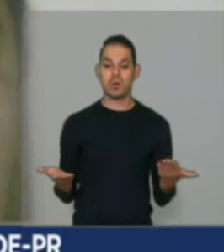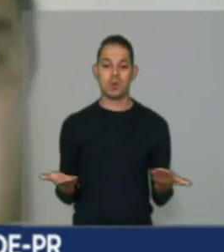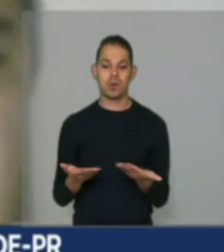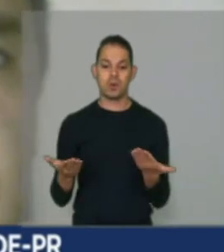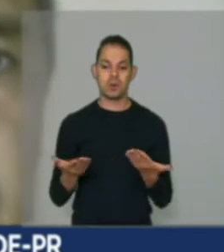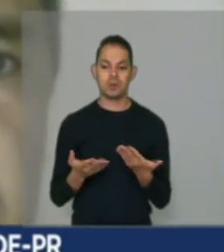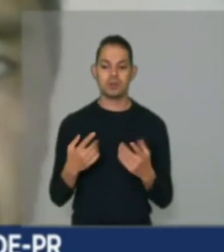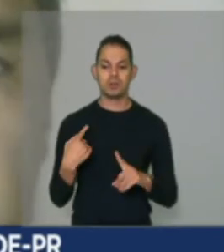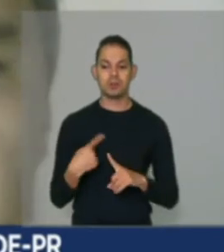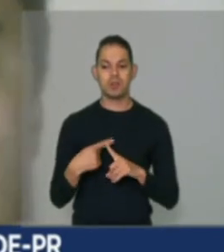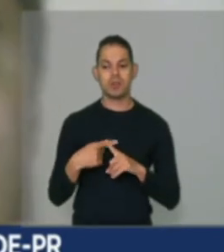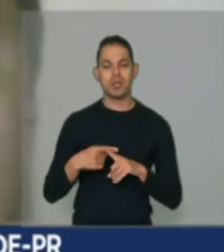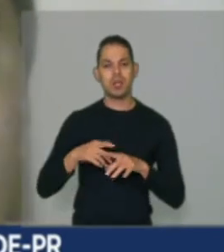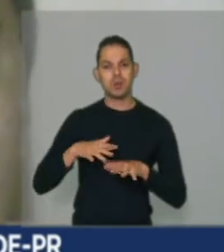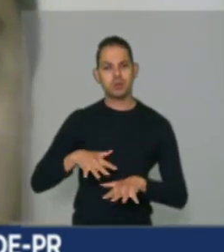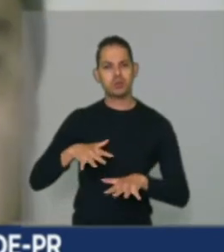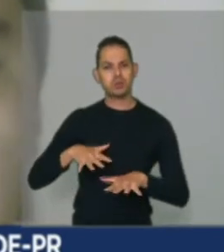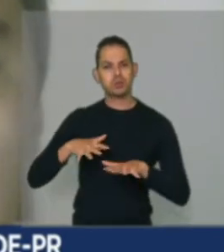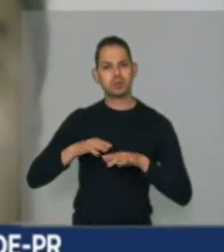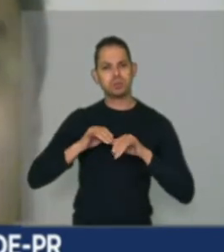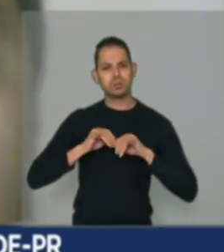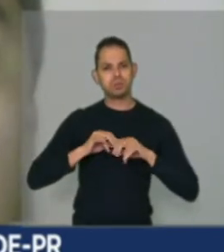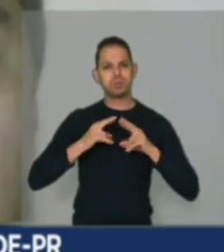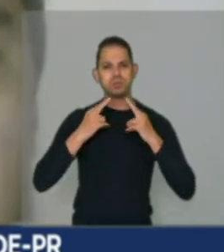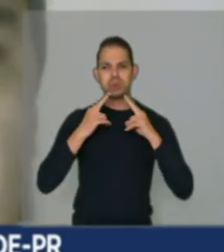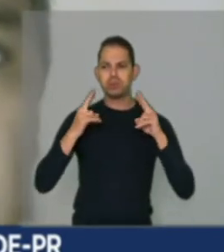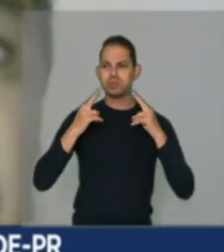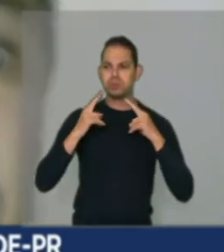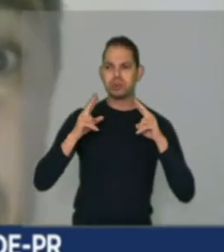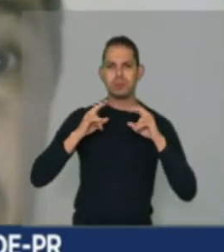SUAS MANIFESTAÇÕES TAMBÉM ACOMPANHANDO O PENSAMENTO DA AMPLA MAIORIA DA SOCIEDADE